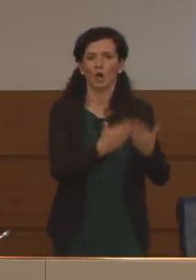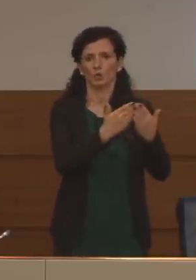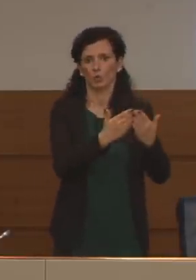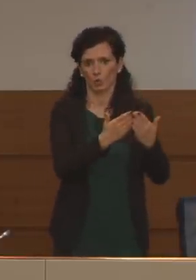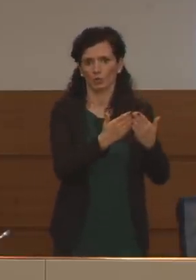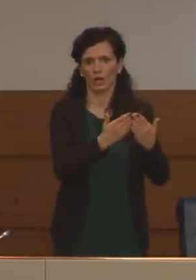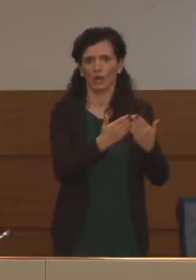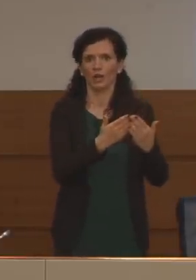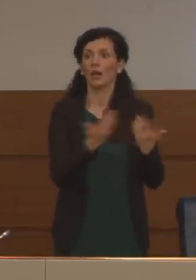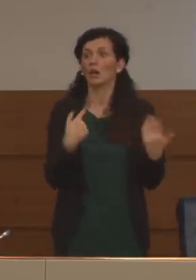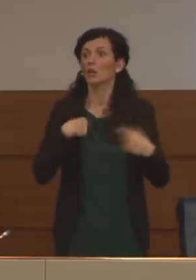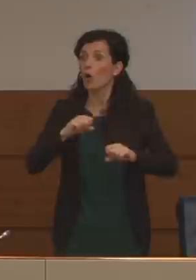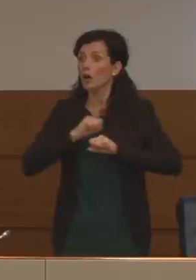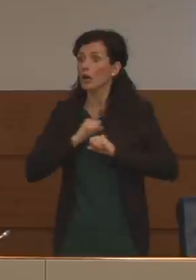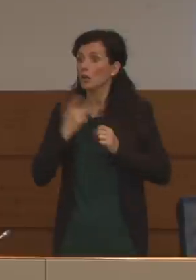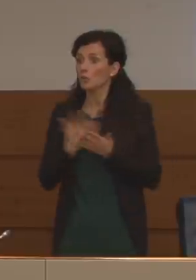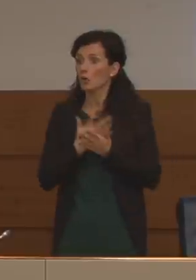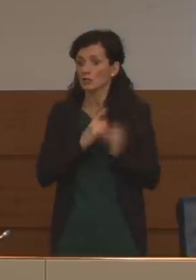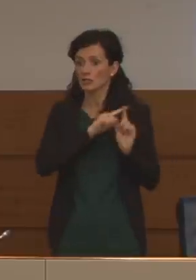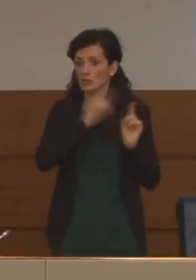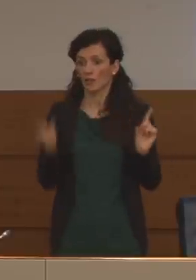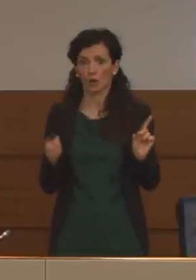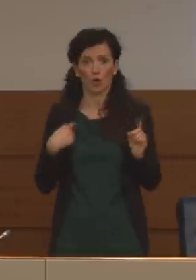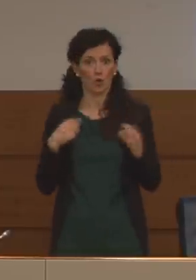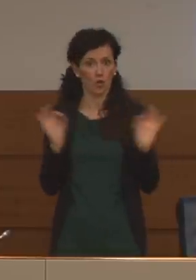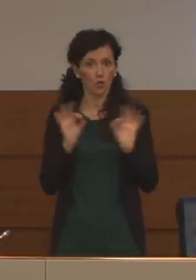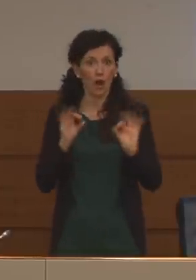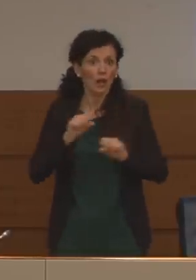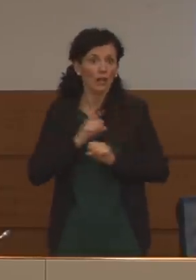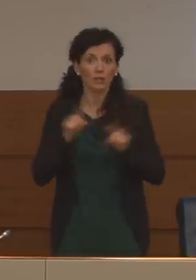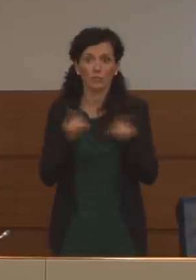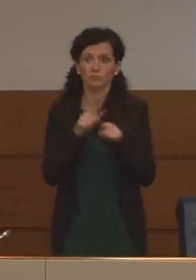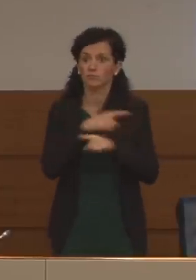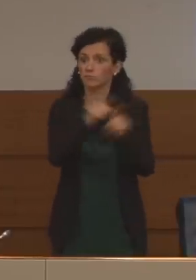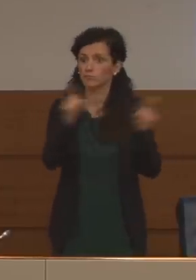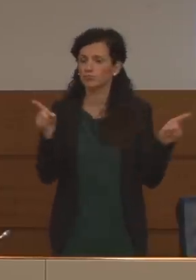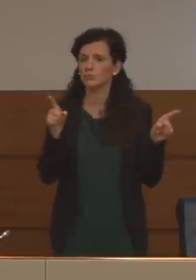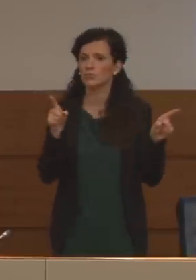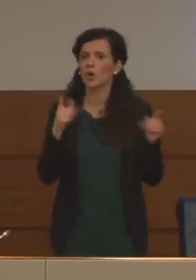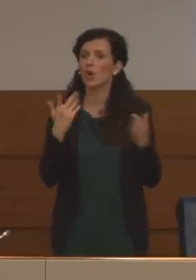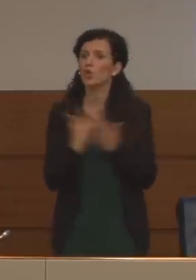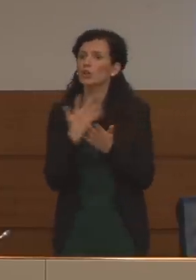neanche voi avete avuto notizie di decessi perché le terapie intensive